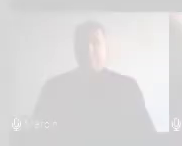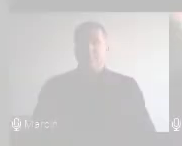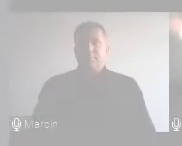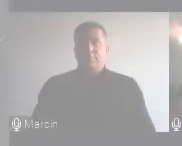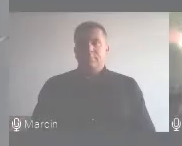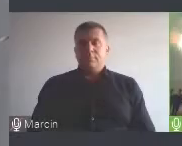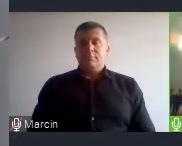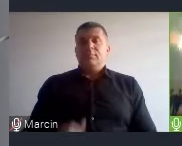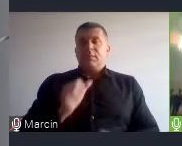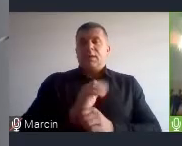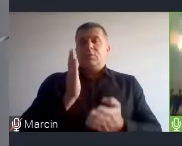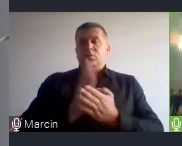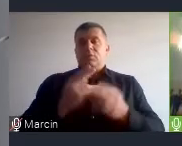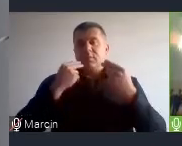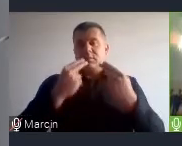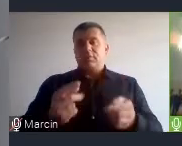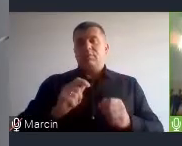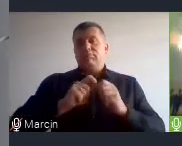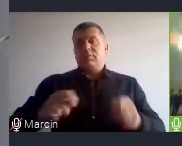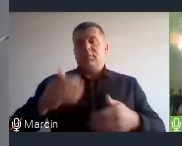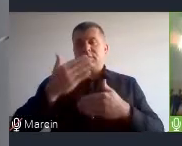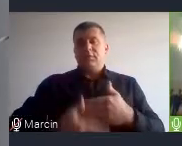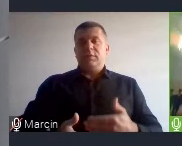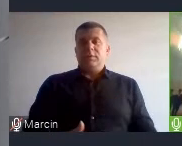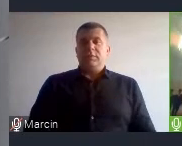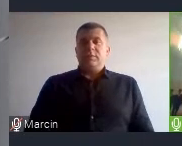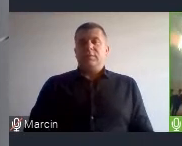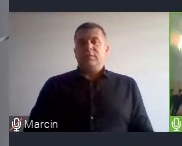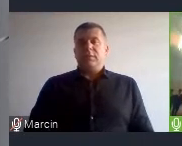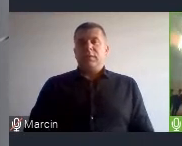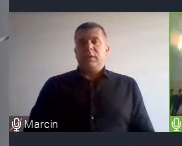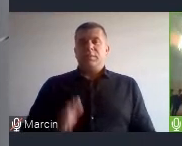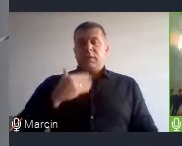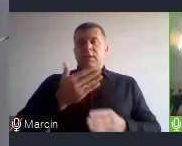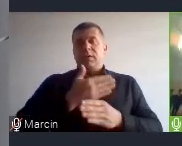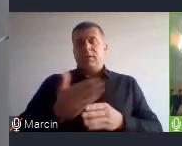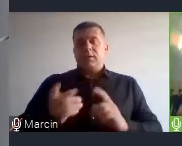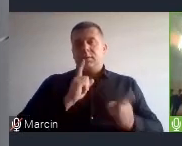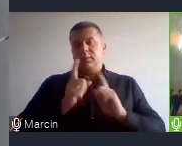Jesteśmy po przerwie... Wracamy... I będziemy kontynuować...